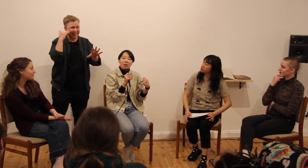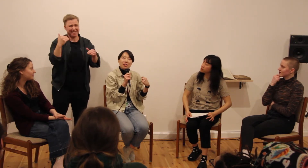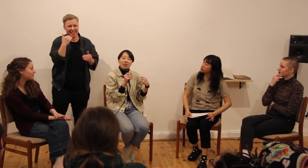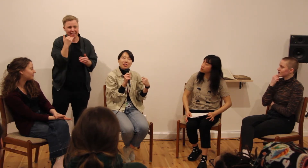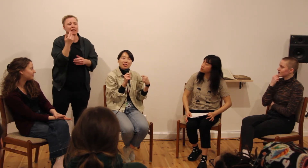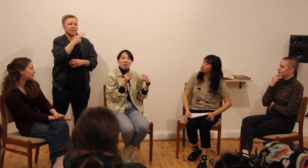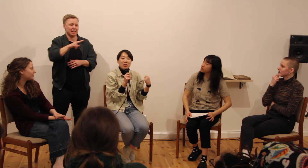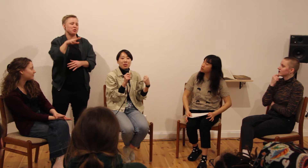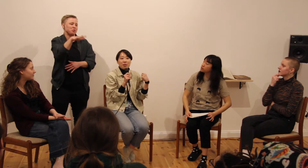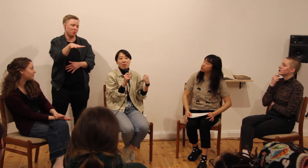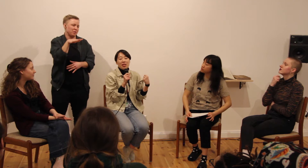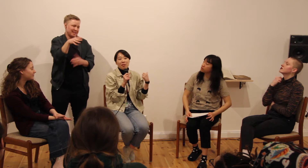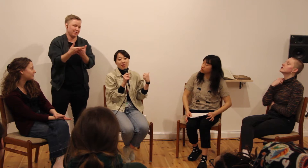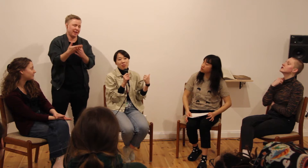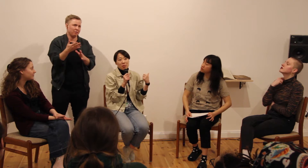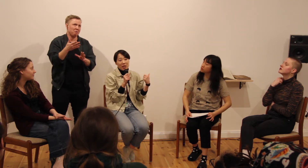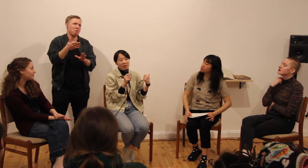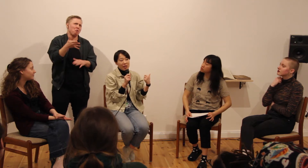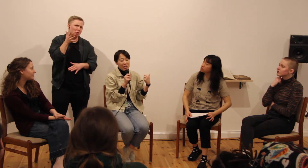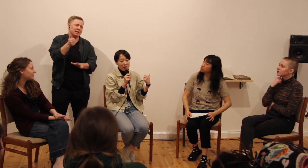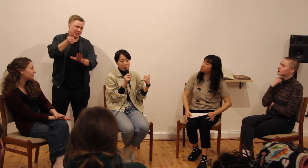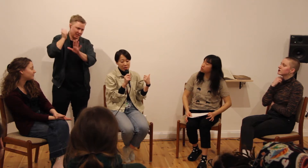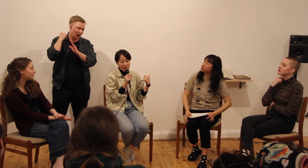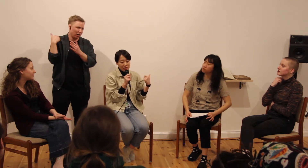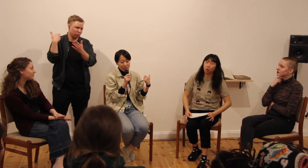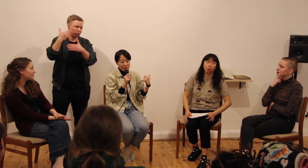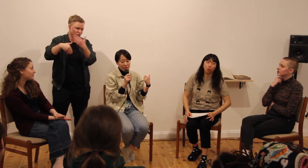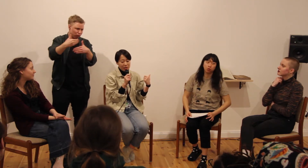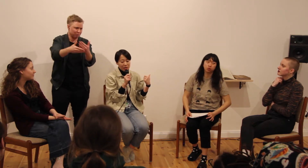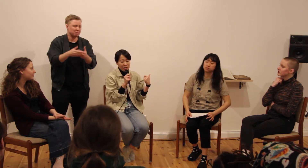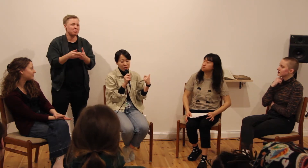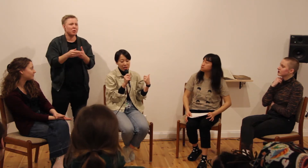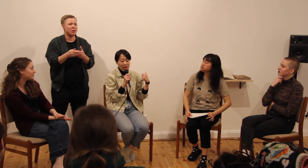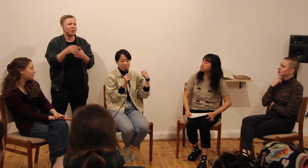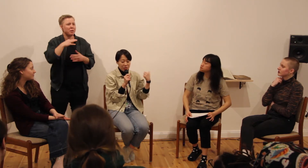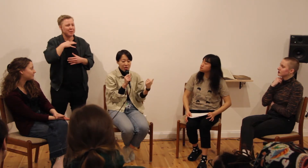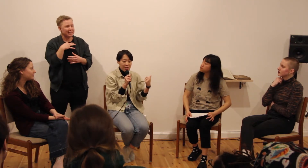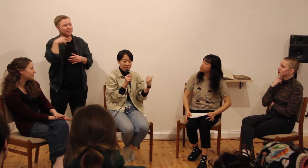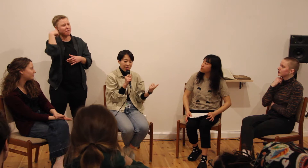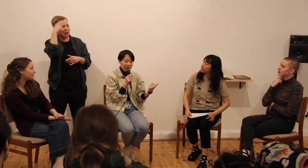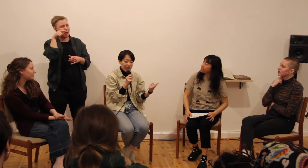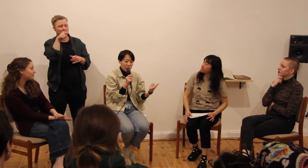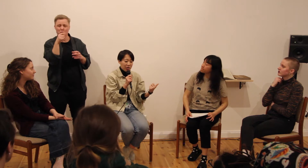Aber für mich ist der Film sehr wichtig, da wenn ich ein Screening hatte in Korea,